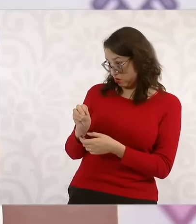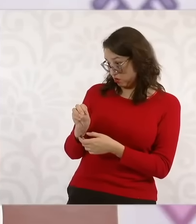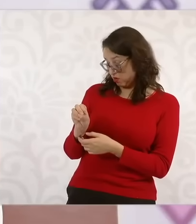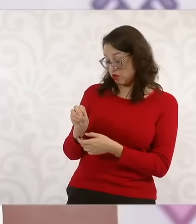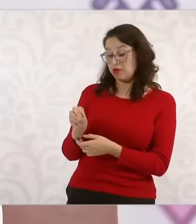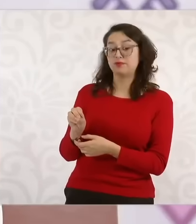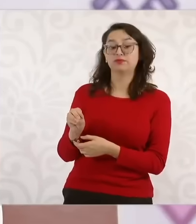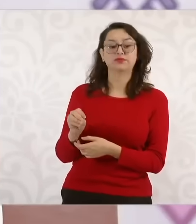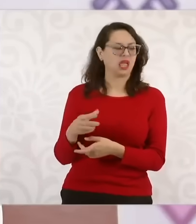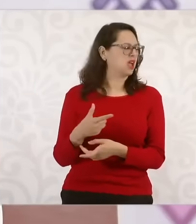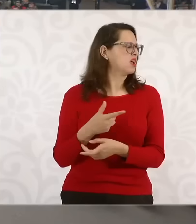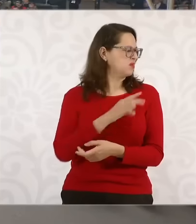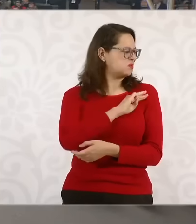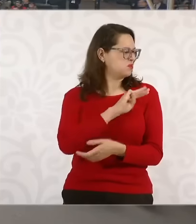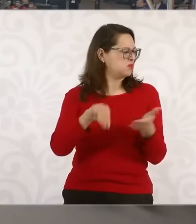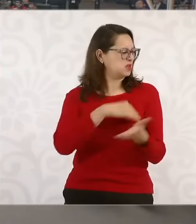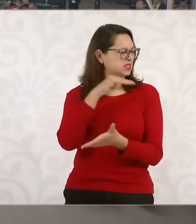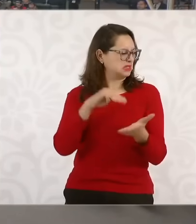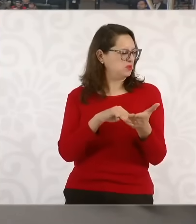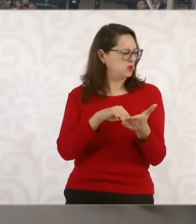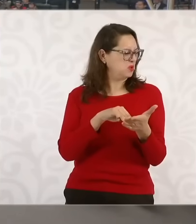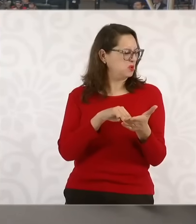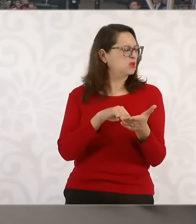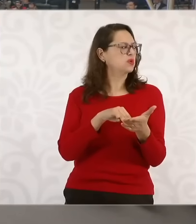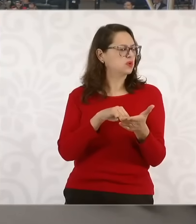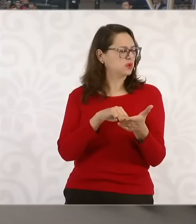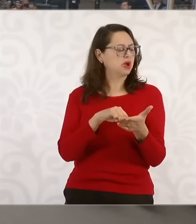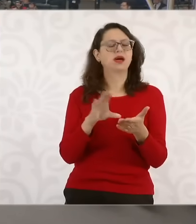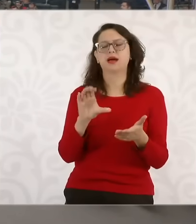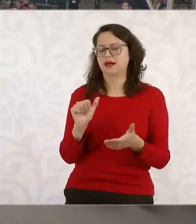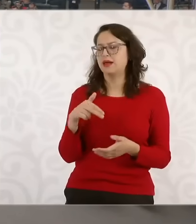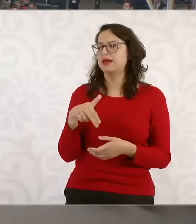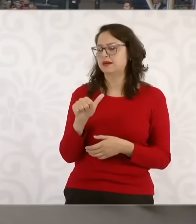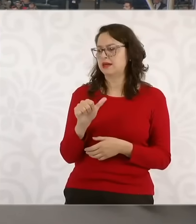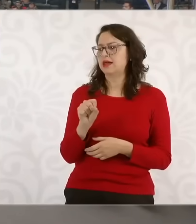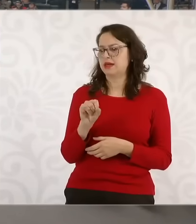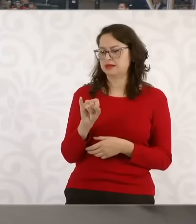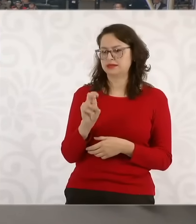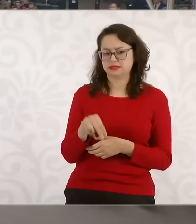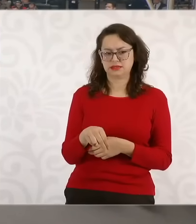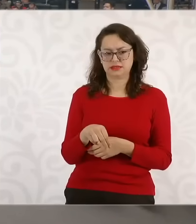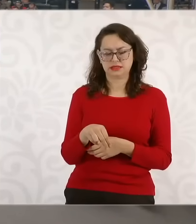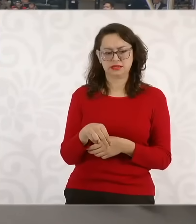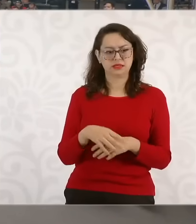¿Cómo se llama el municipio donde está la Rosario Castellano? Canaín. ¿Por qué le preguntan a Alma